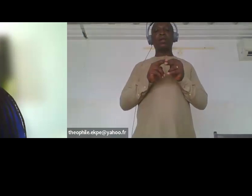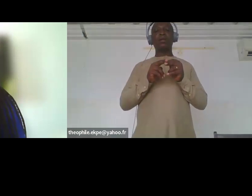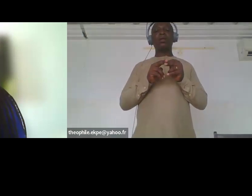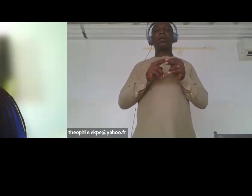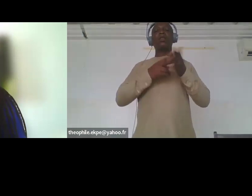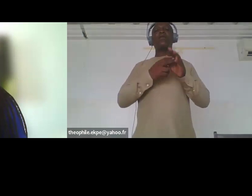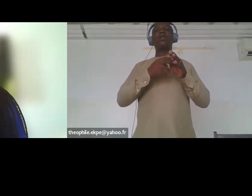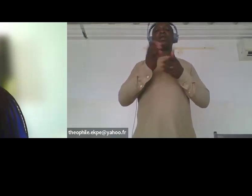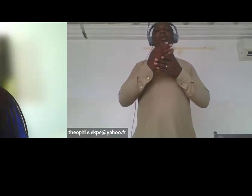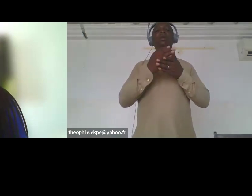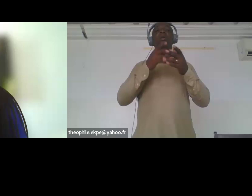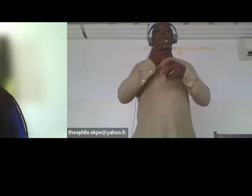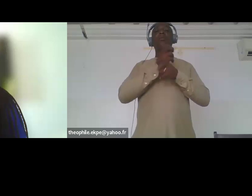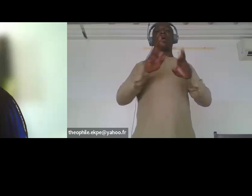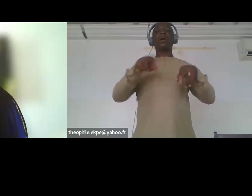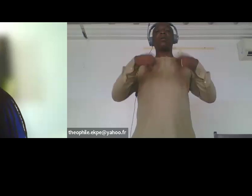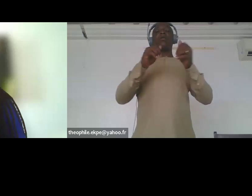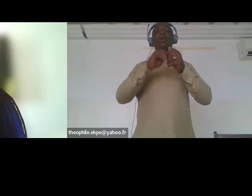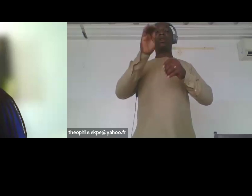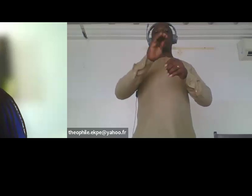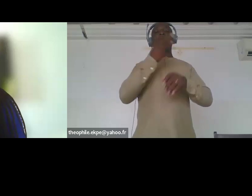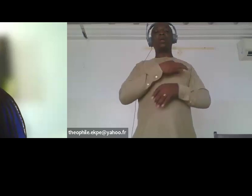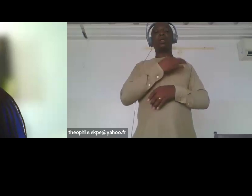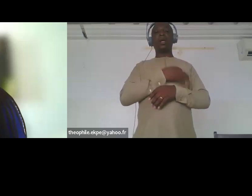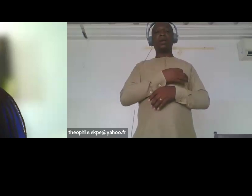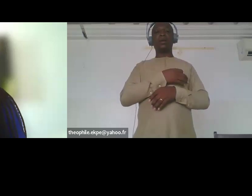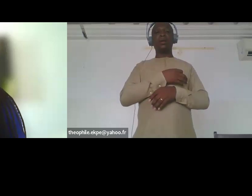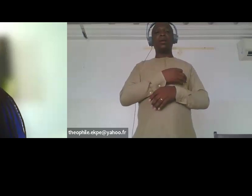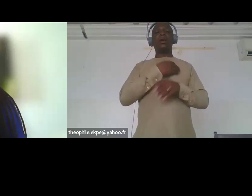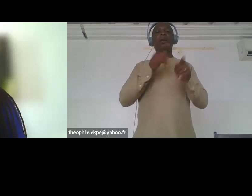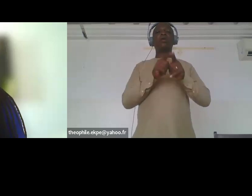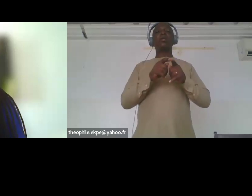remboursables avec des taux d'intérêt il y a aussi existe aussi le cor qui est